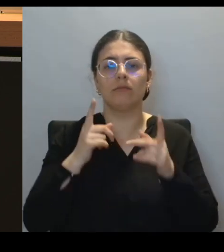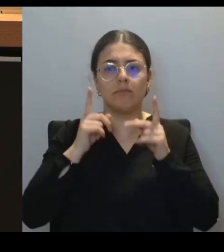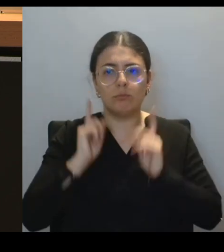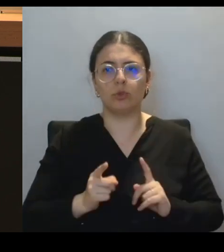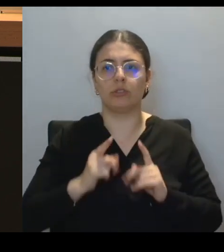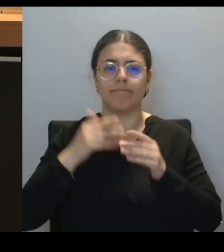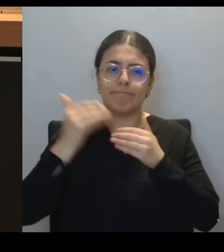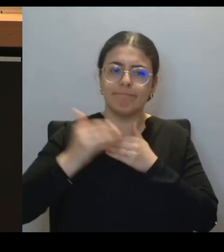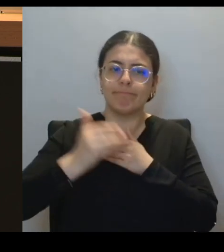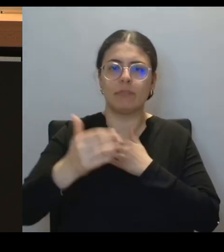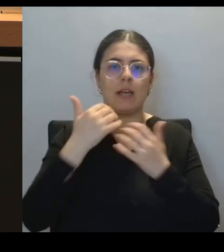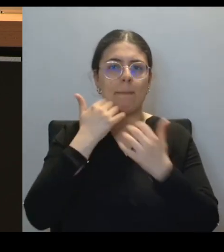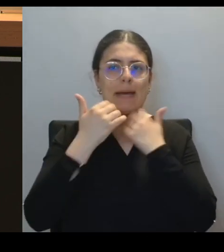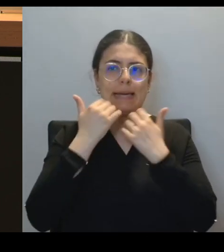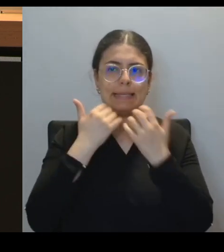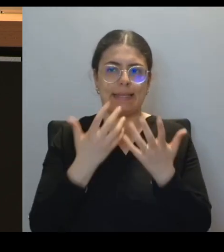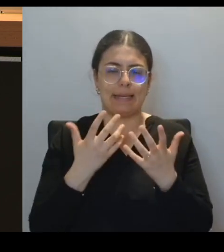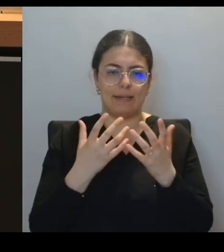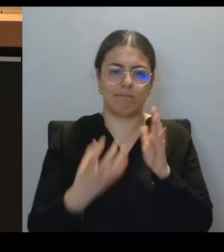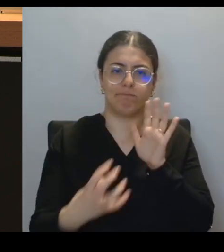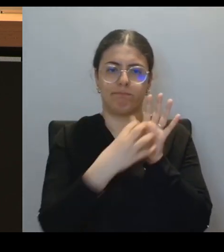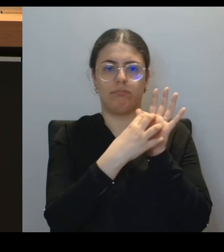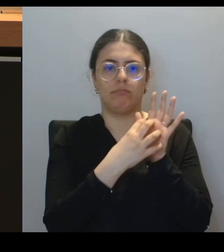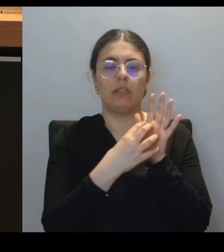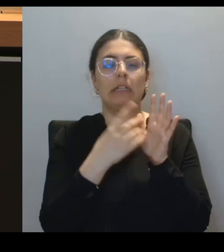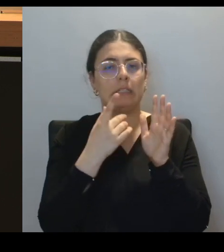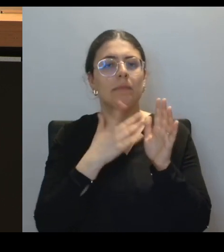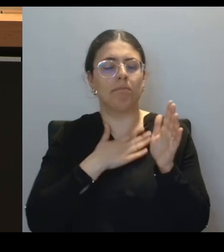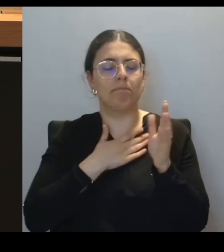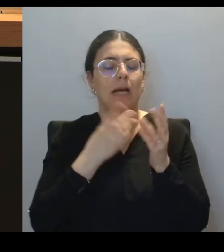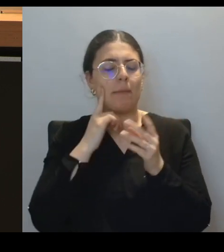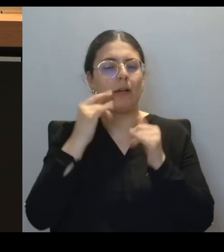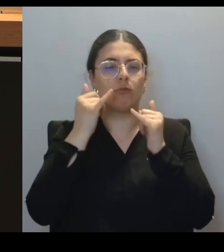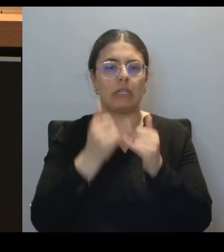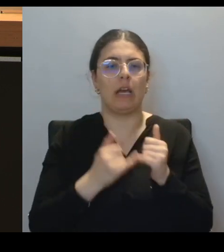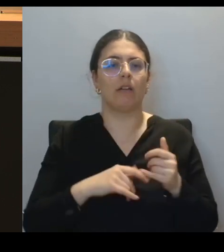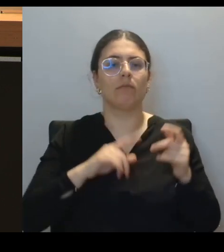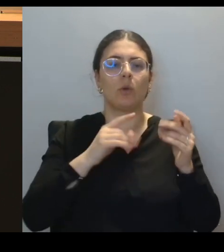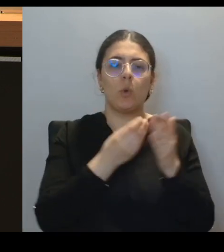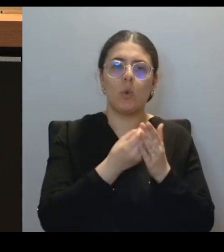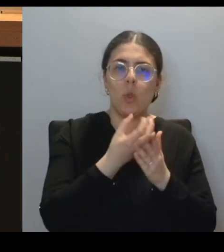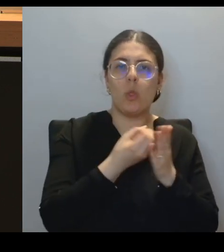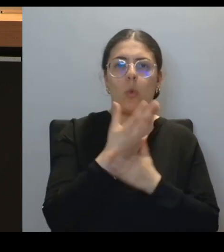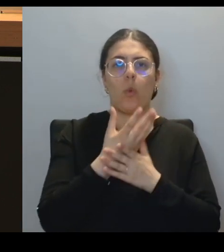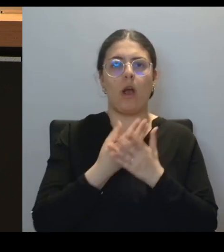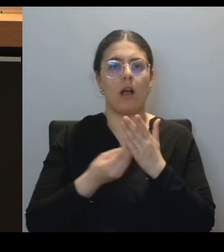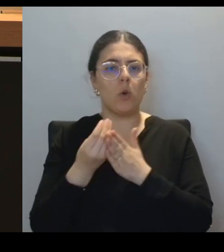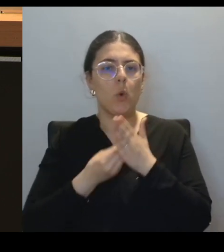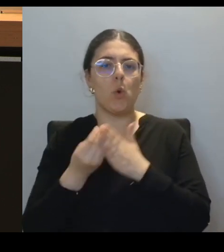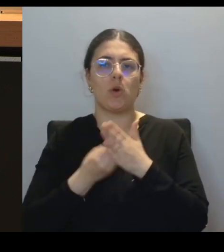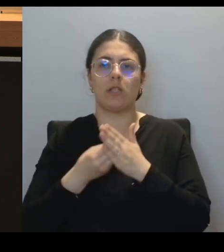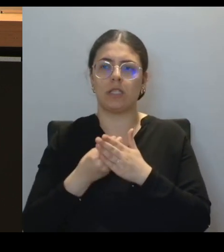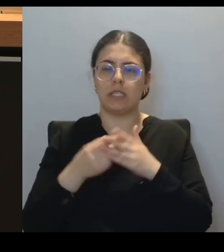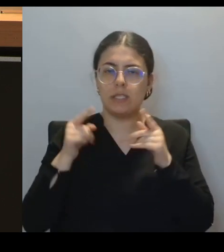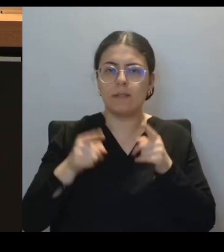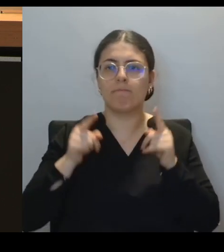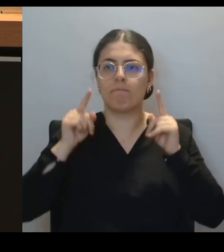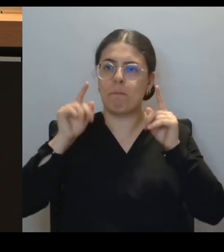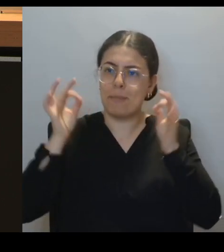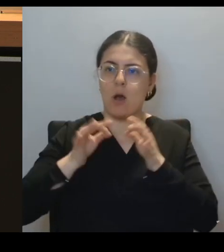sind Klammern unserer Gesellschaft. Sie haben diese Aufmerksamkeit auch verdient. Daher freue ich mich, dass auf meine